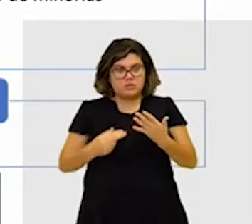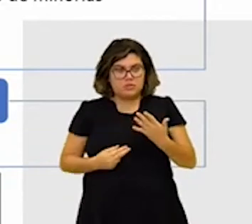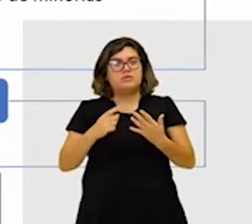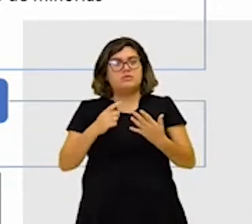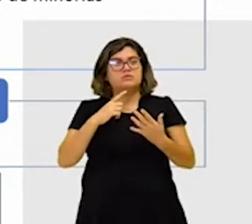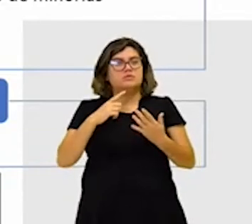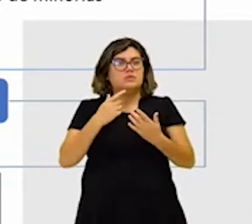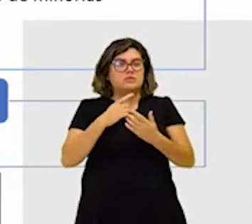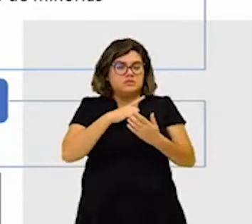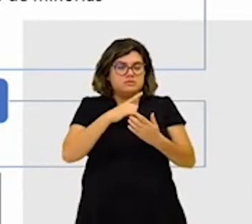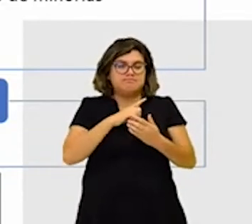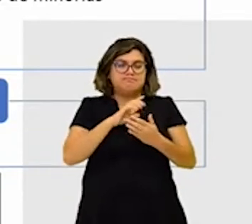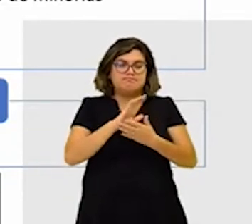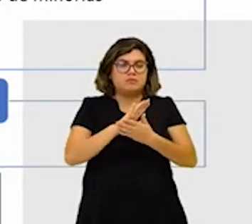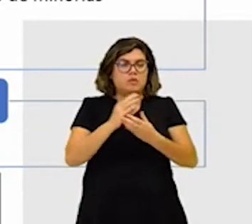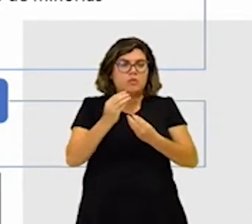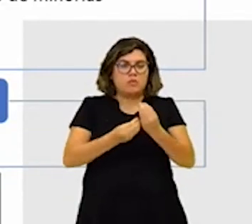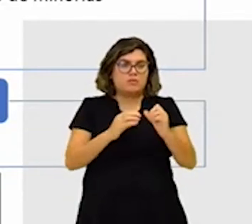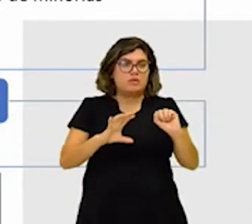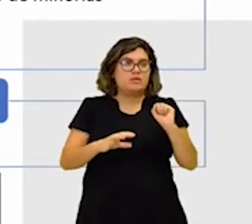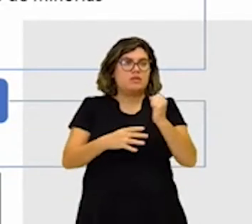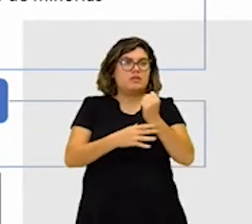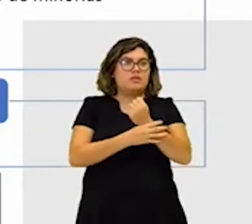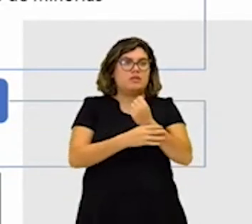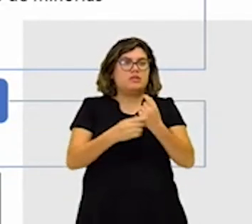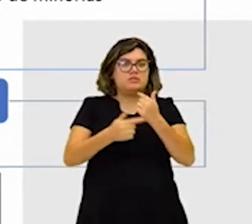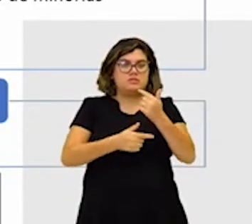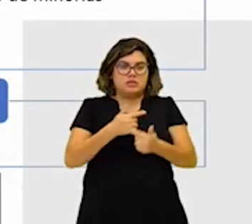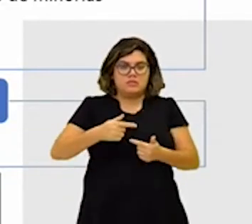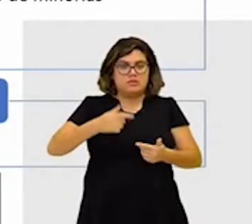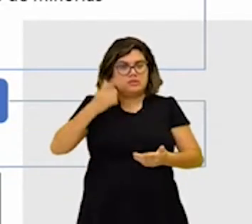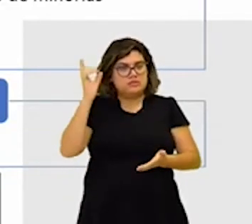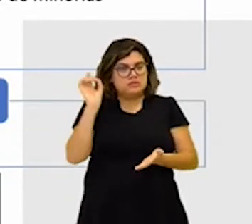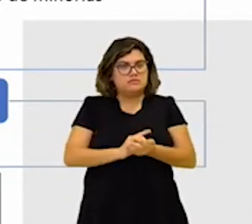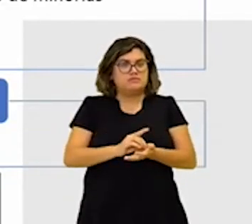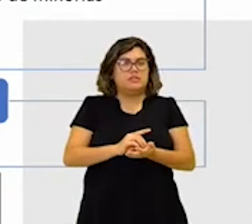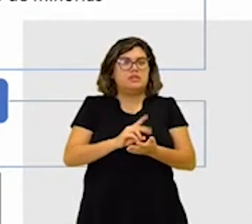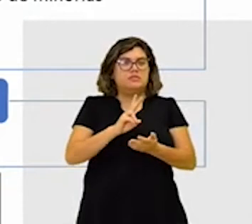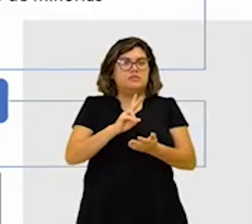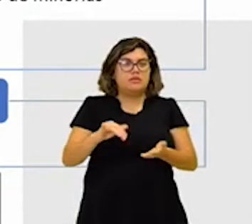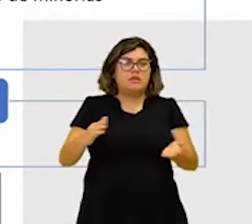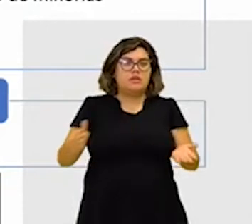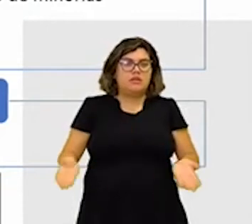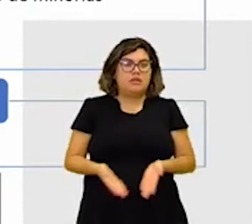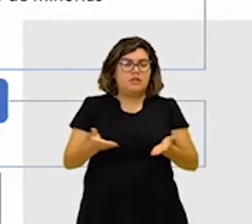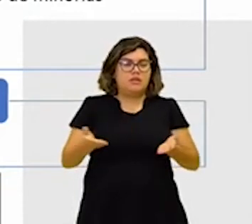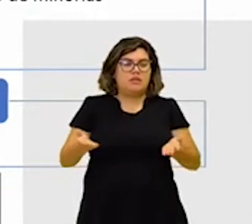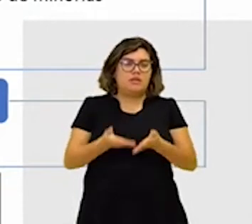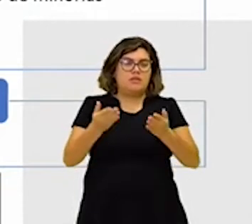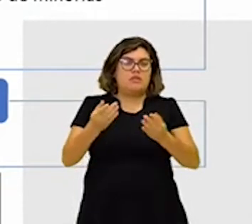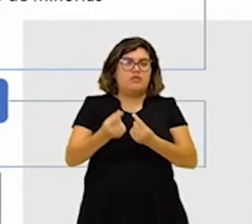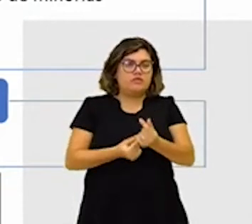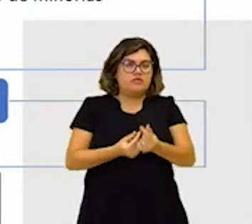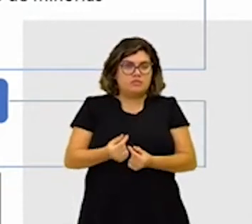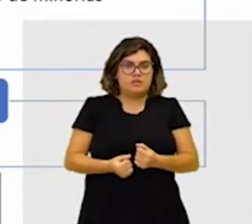Garanta que esses recursos de fato estimular e o financiamento das minorias das candidaturas